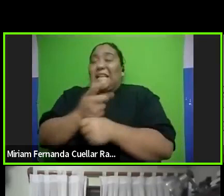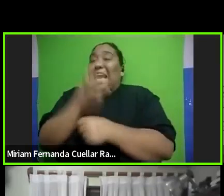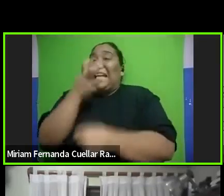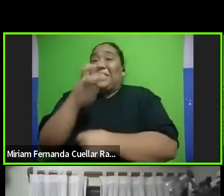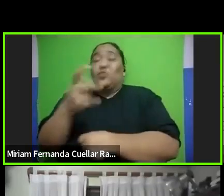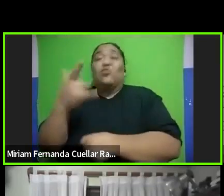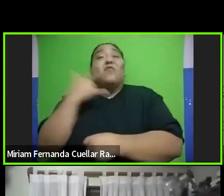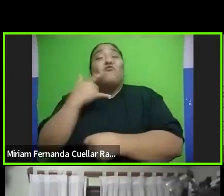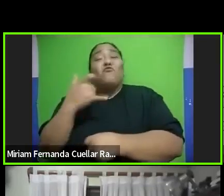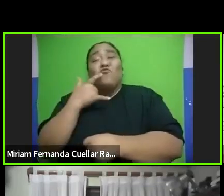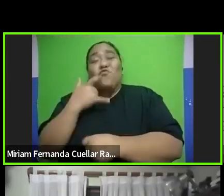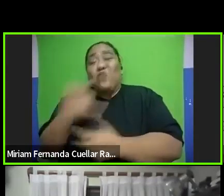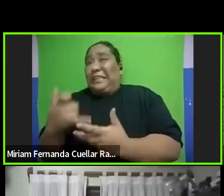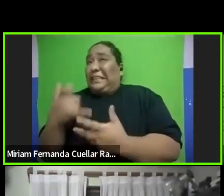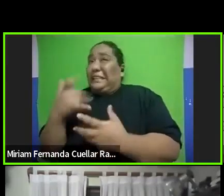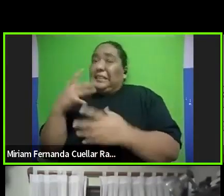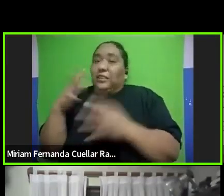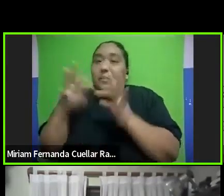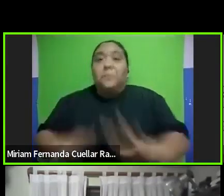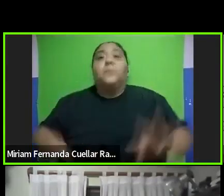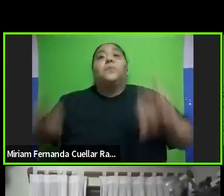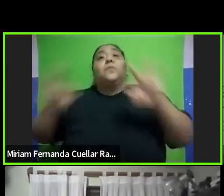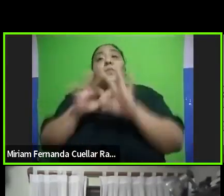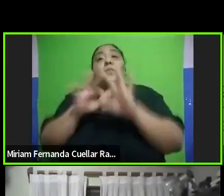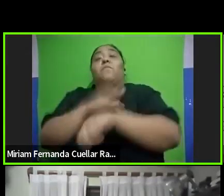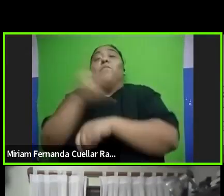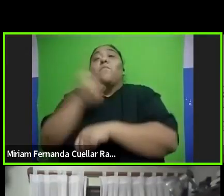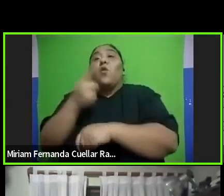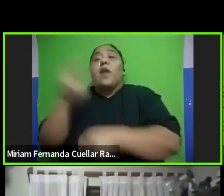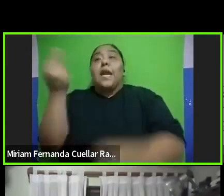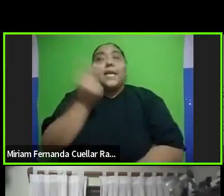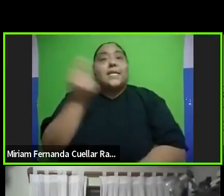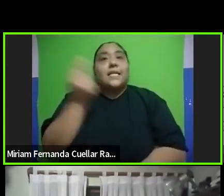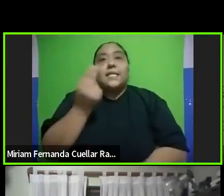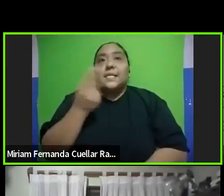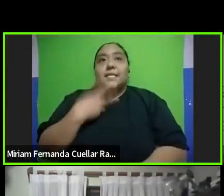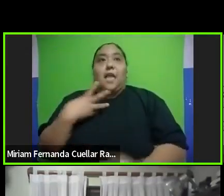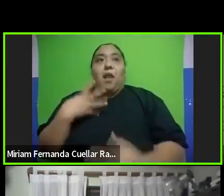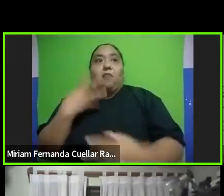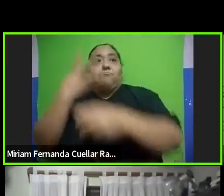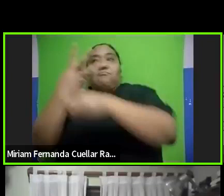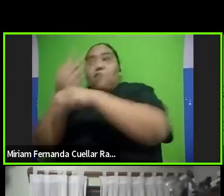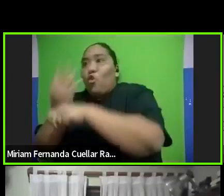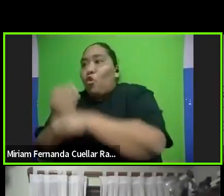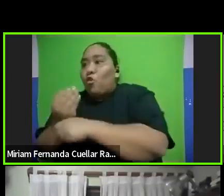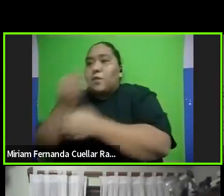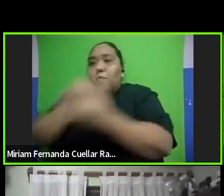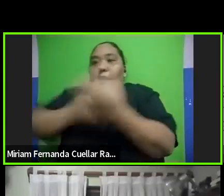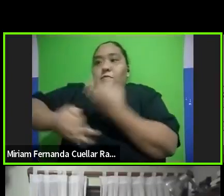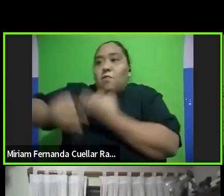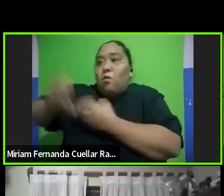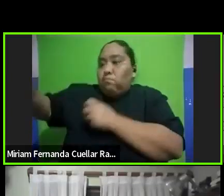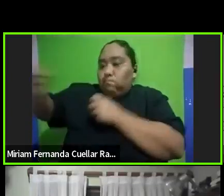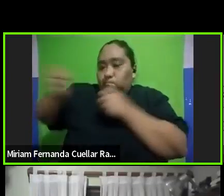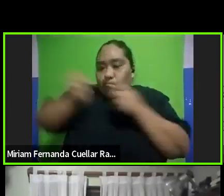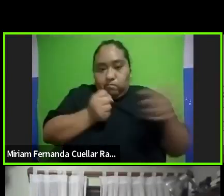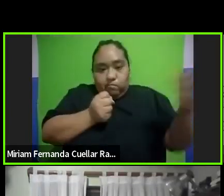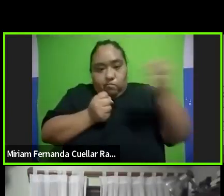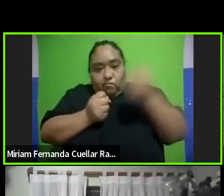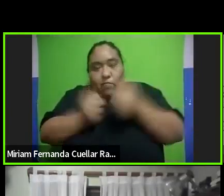universidad es por un esfuerzo muy muy grande. hay que hacerlas, adaptar. hacer las adaptaciones necesarias para que puedan acceder necesarias para que puedan